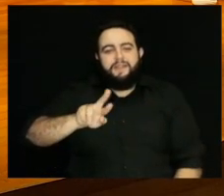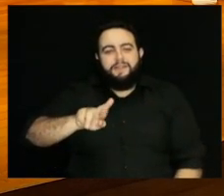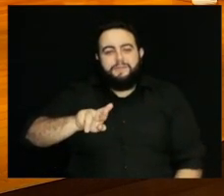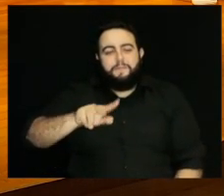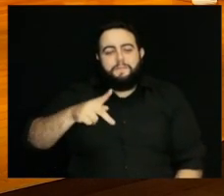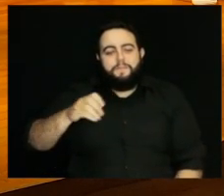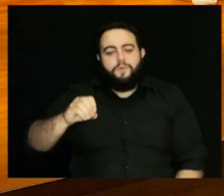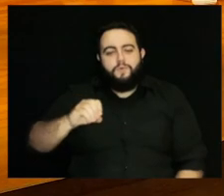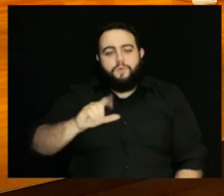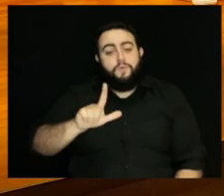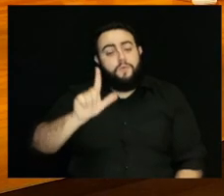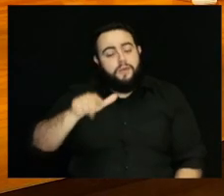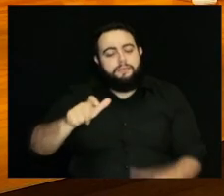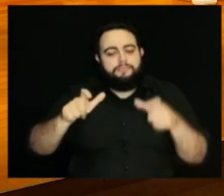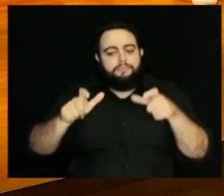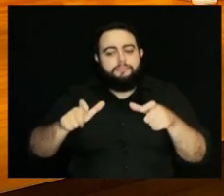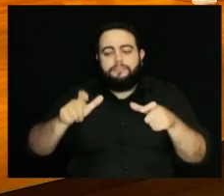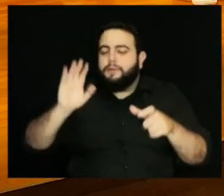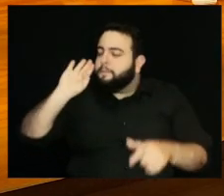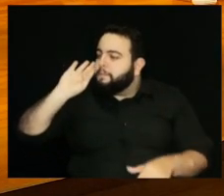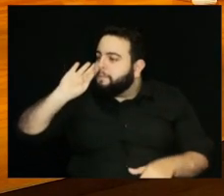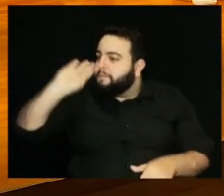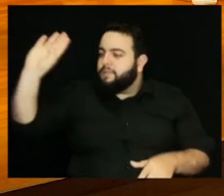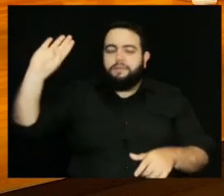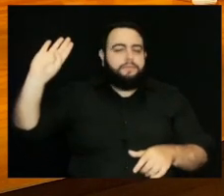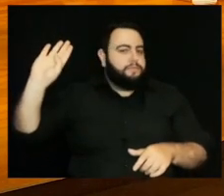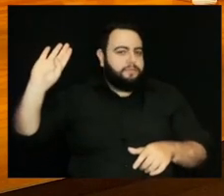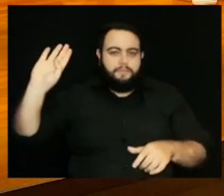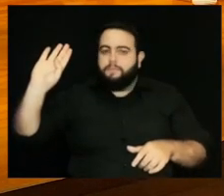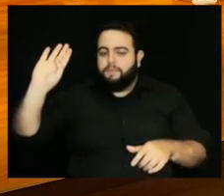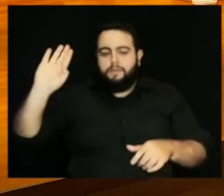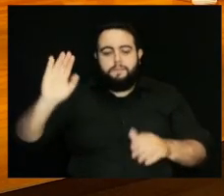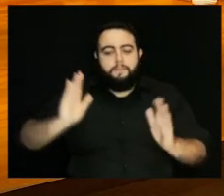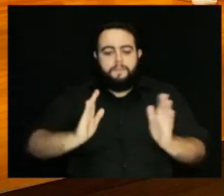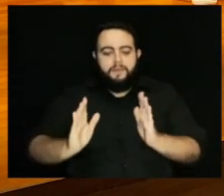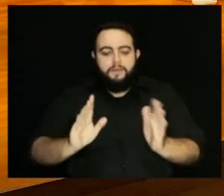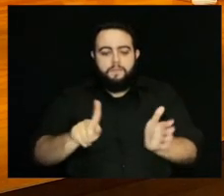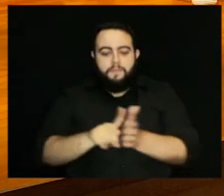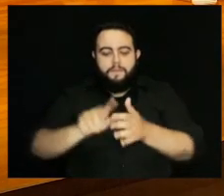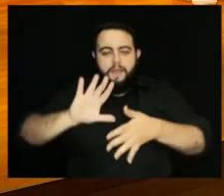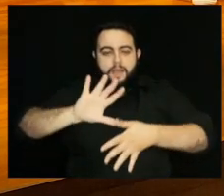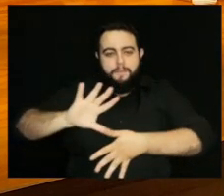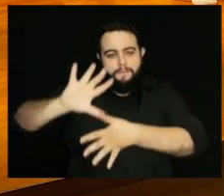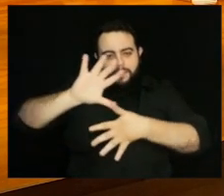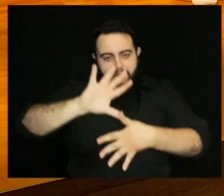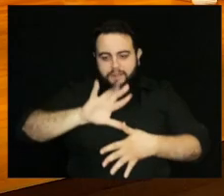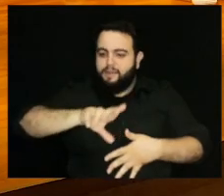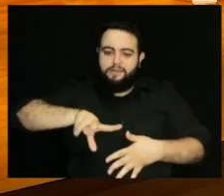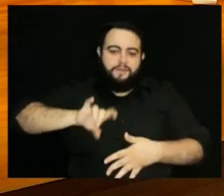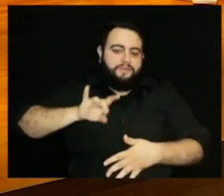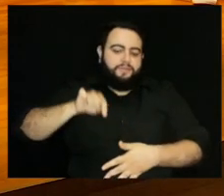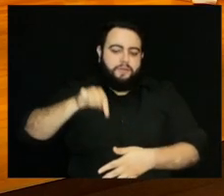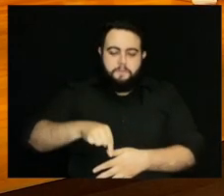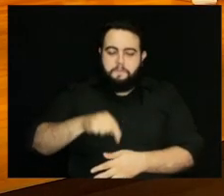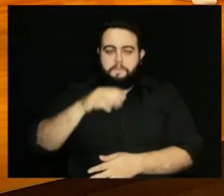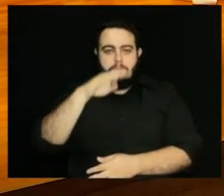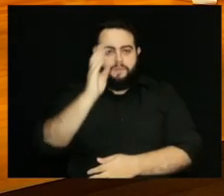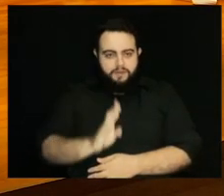da psicodelia da América, não é só do Brasil. Tanto que esse disco foi redescoberto,